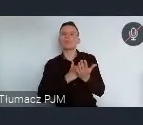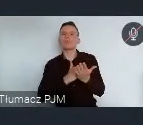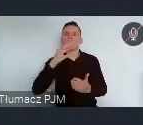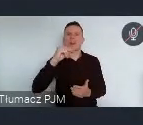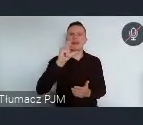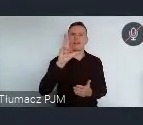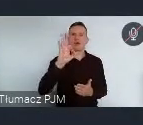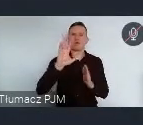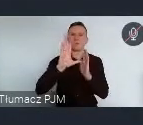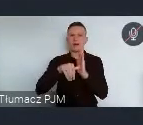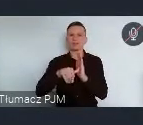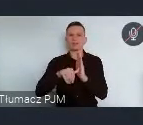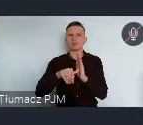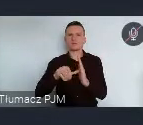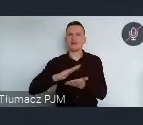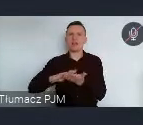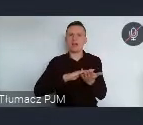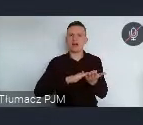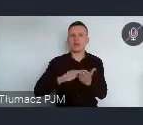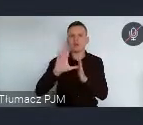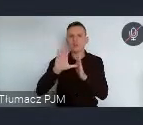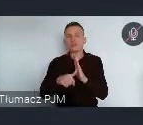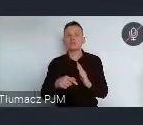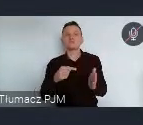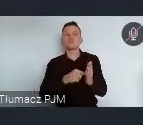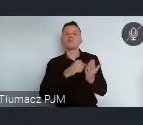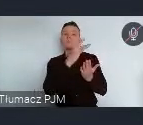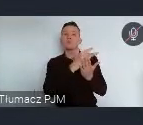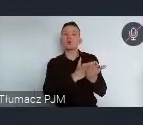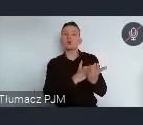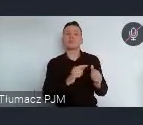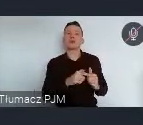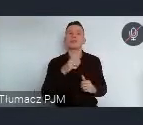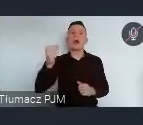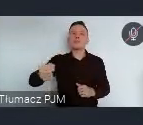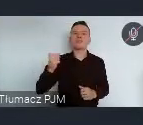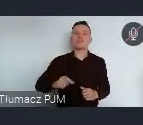Programu zainicjowanego przez ambasadę Francji w roku 2013.